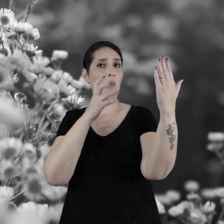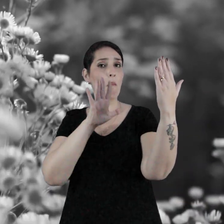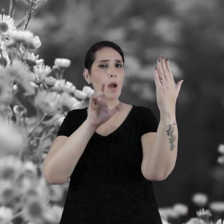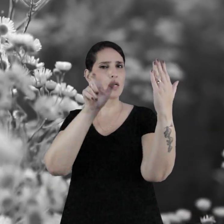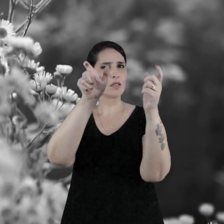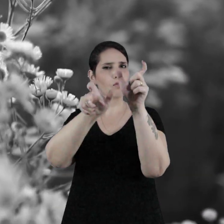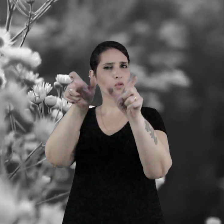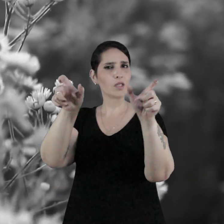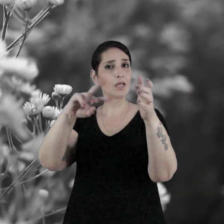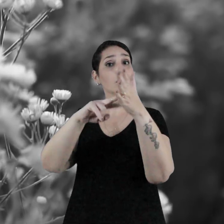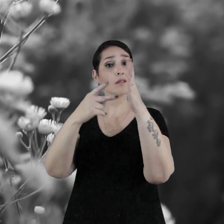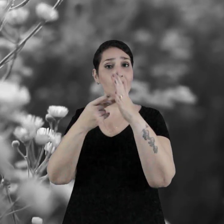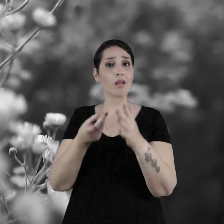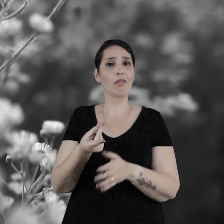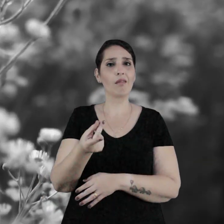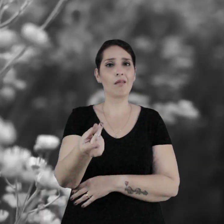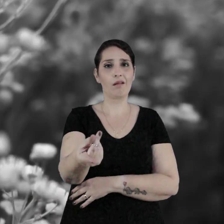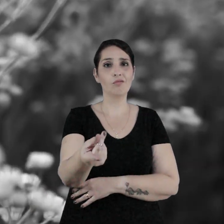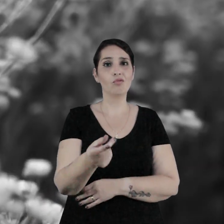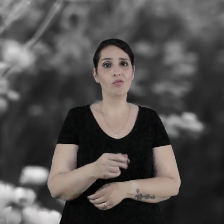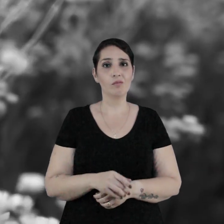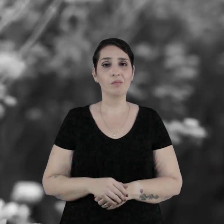Mas vocês são a eternidade.